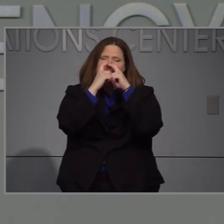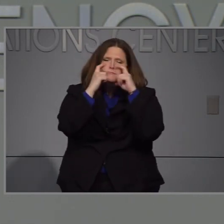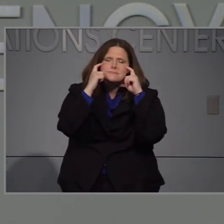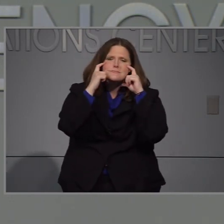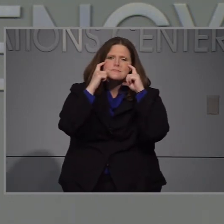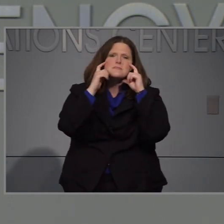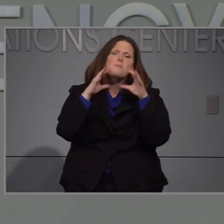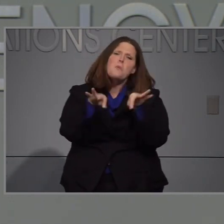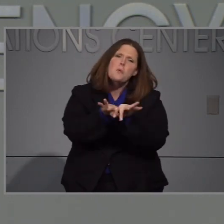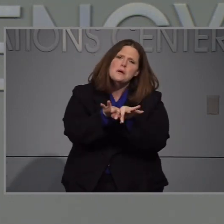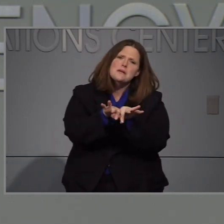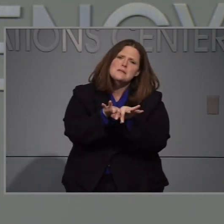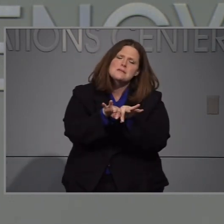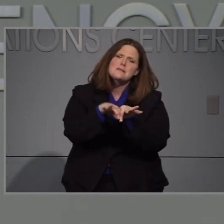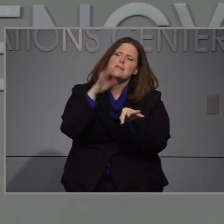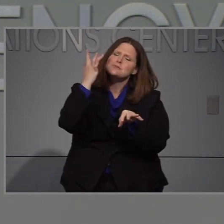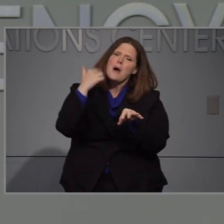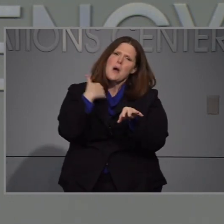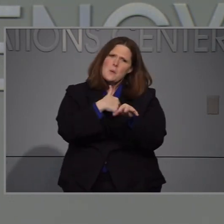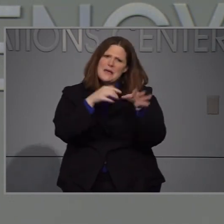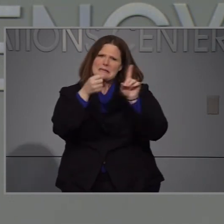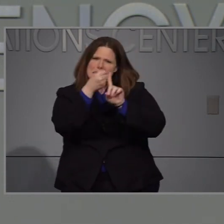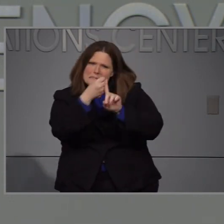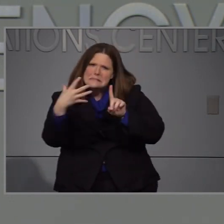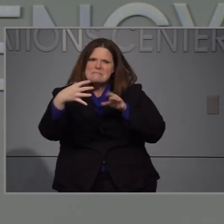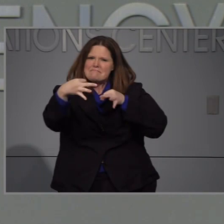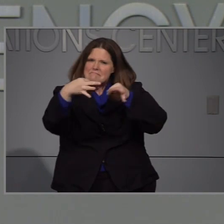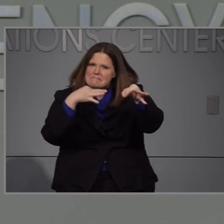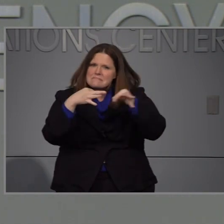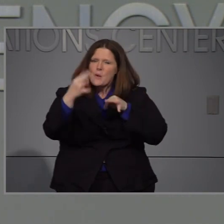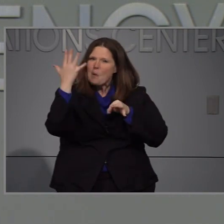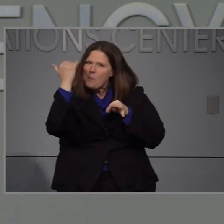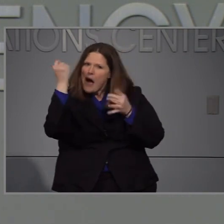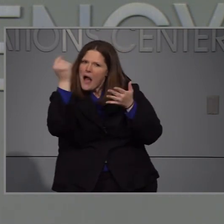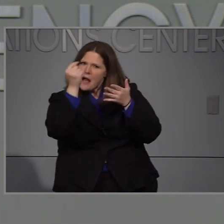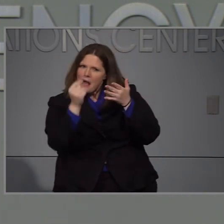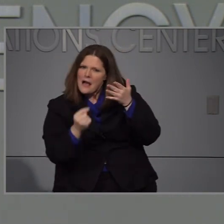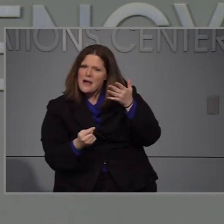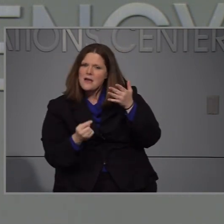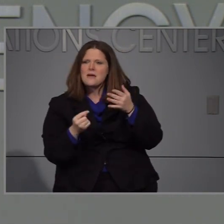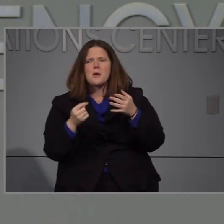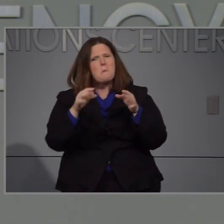cubrebocas son tan importantes por eso, y queremos que la gente comprenda que el uso de